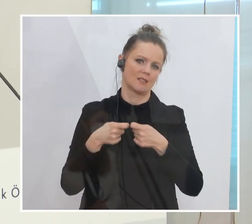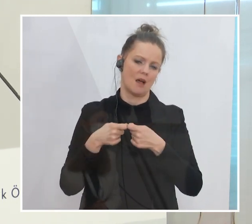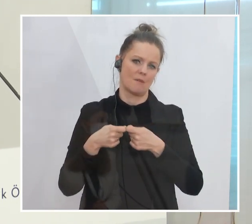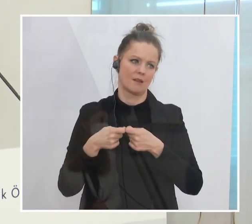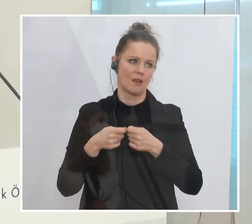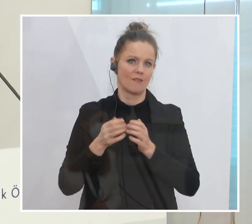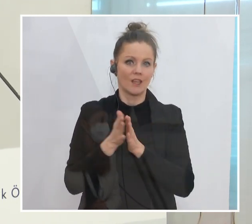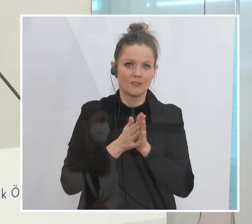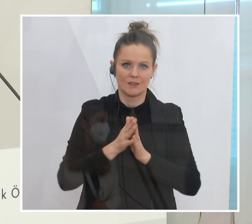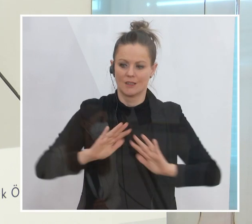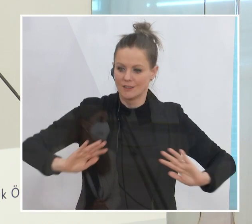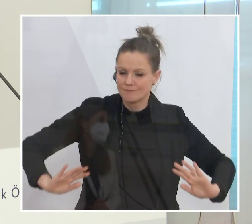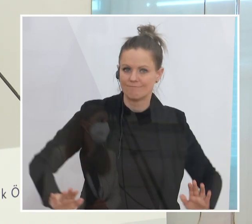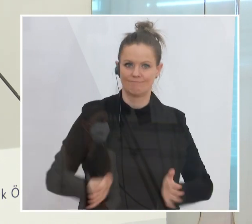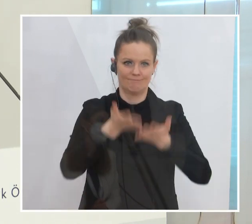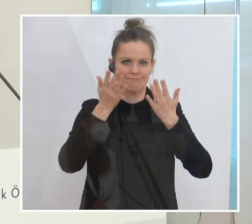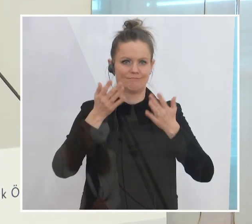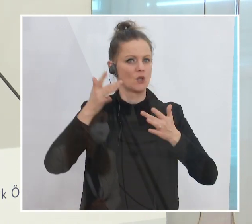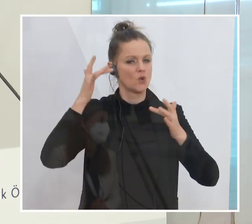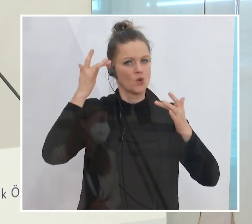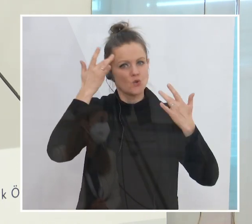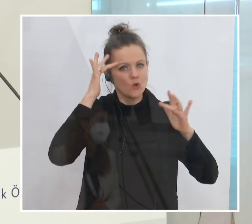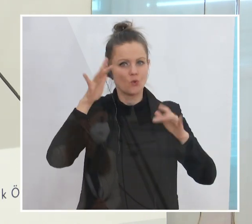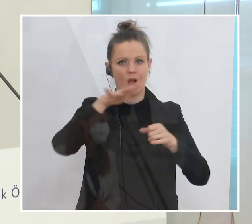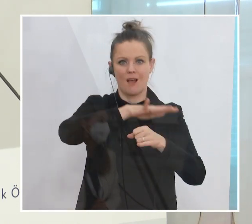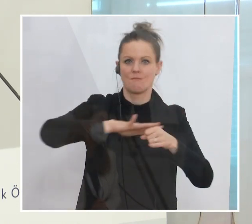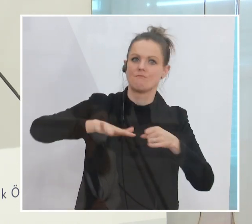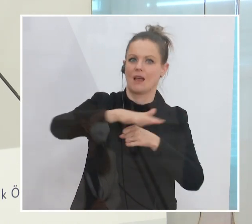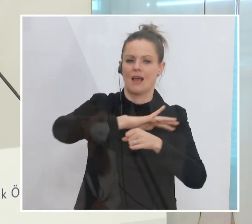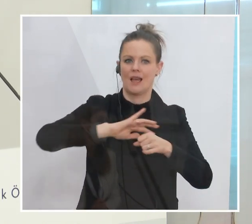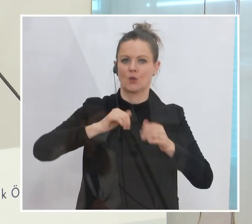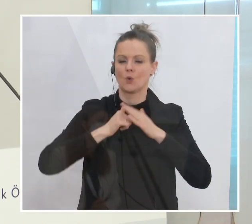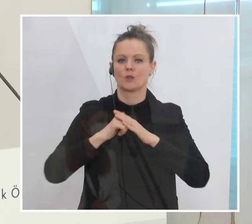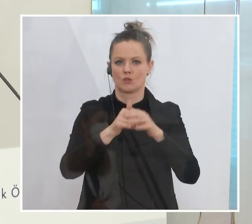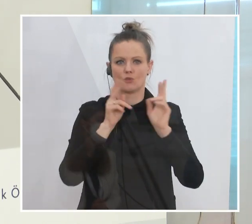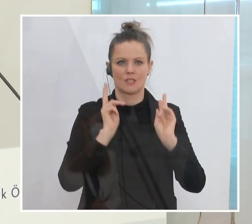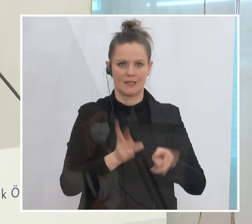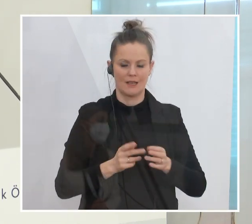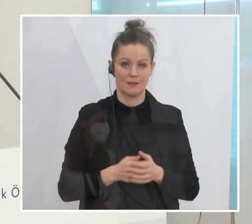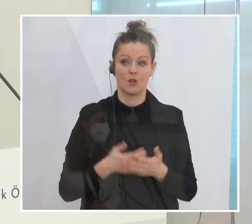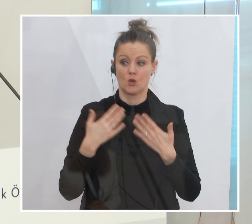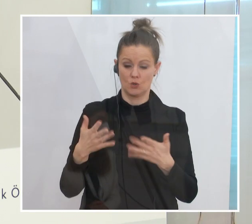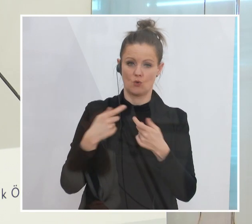das Wiedererstarken der Kulturbranche zu unterstützen. Und diese Maßnahmen darf ich Ihnen